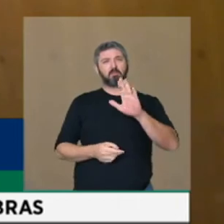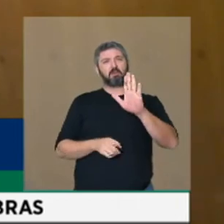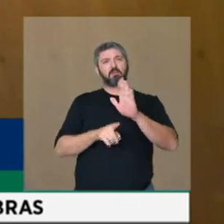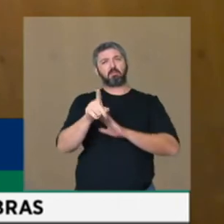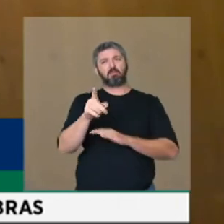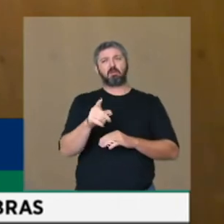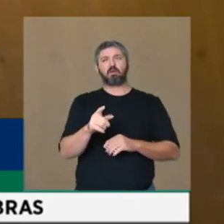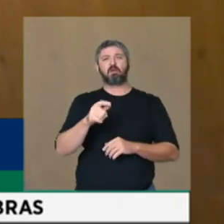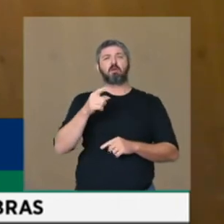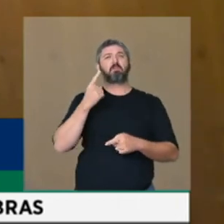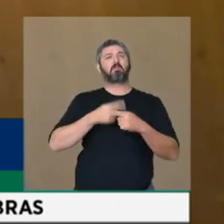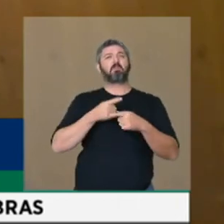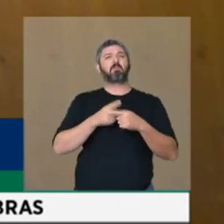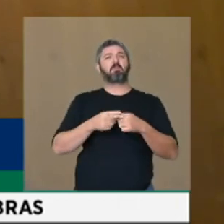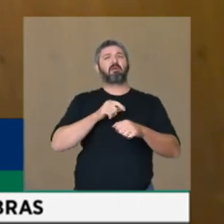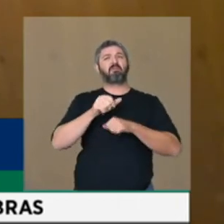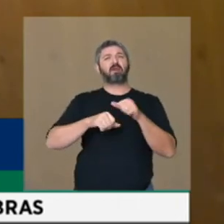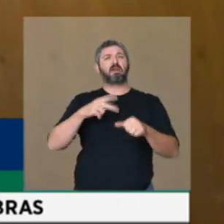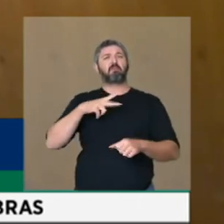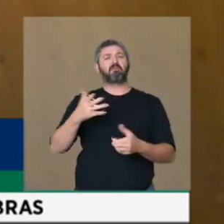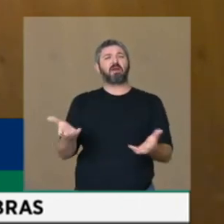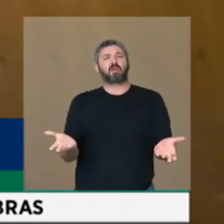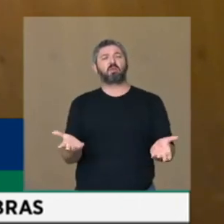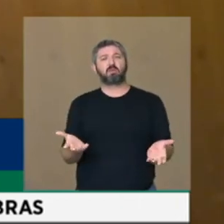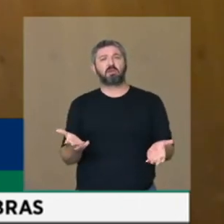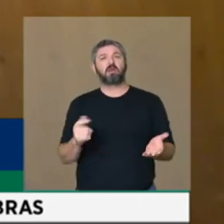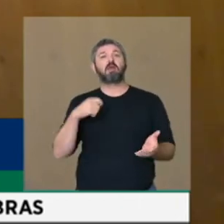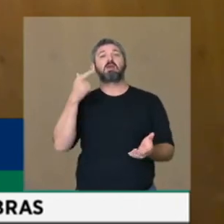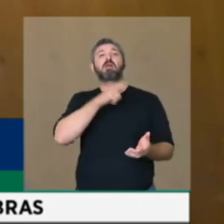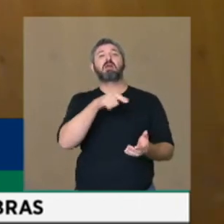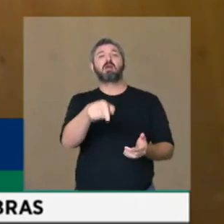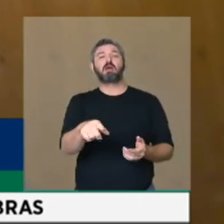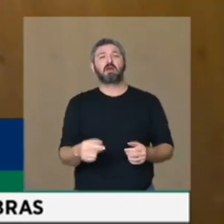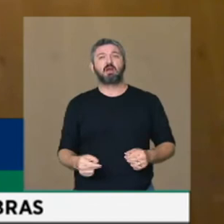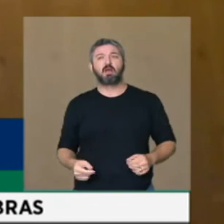POR 50% DA TRANSMISSÃO DESSA ENERGIA. SOMENTE EM 2020, O ANO PASSADO, TEVE LUCRO DE